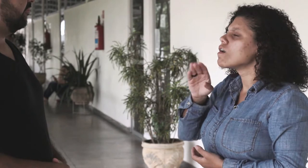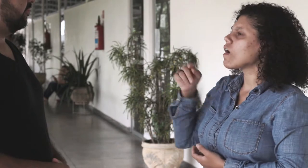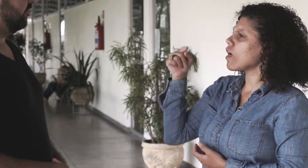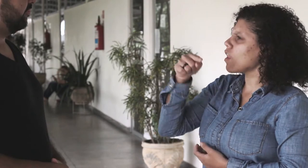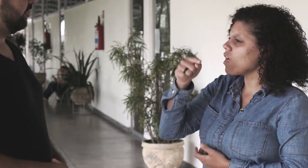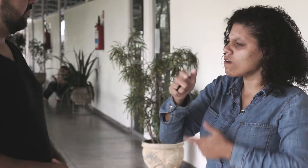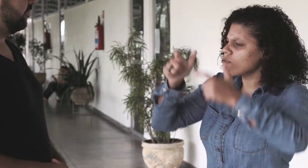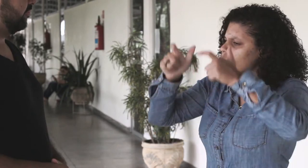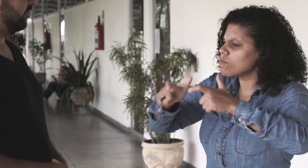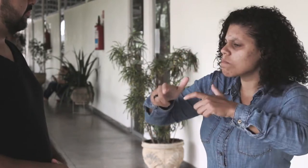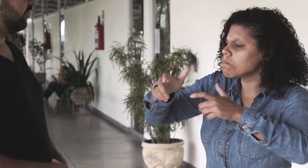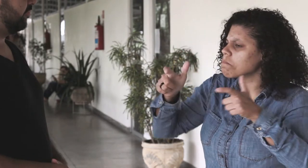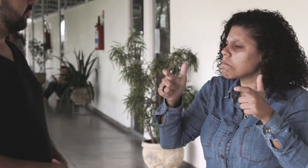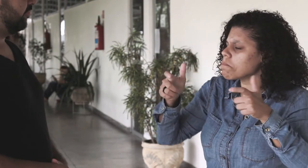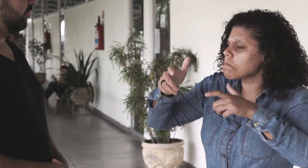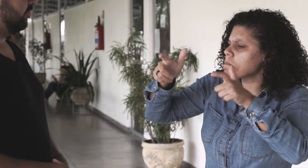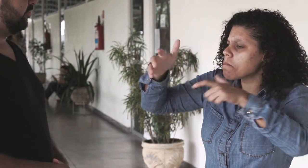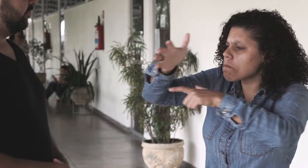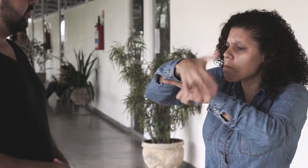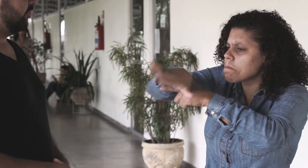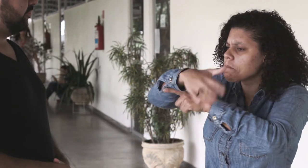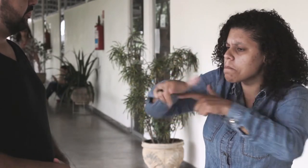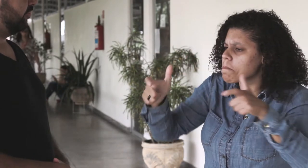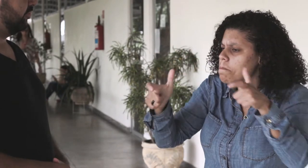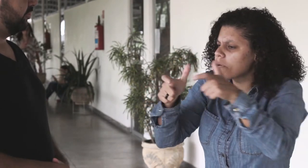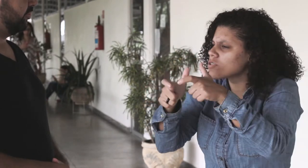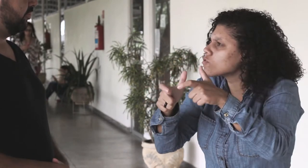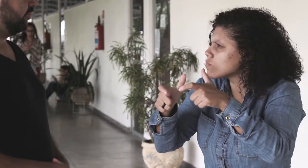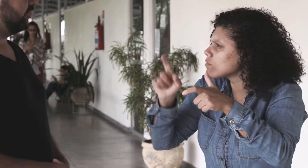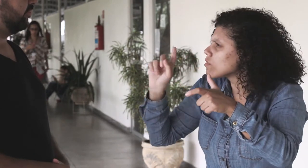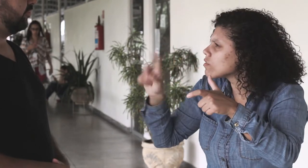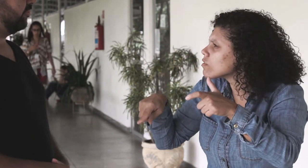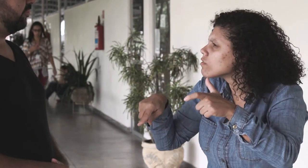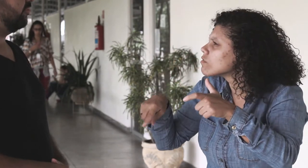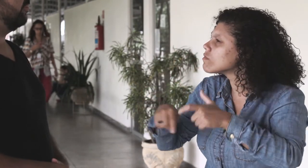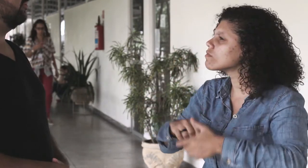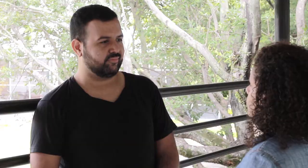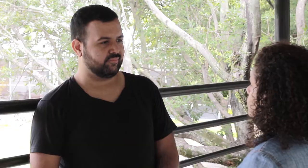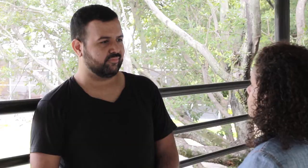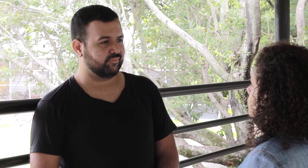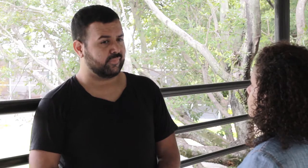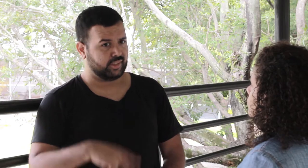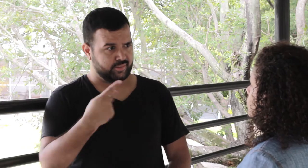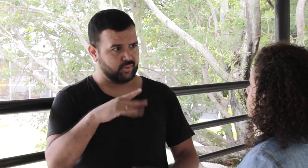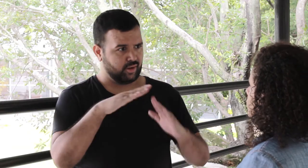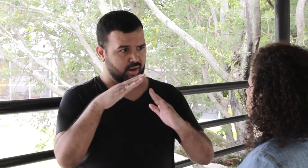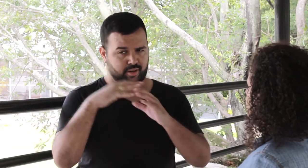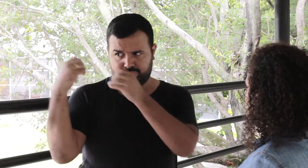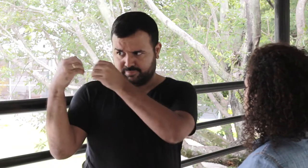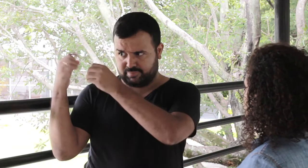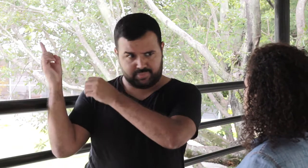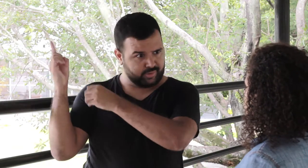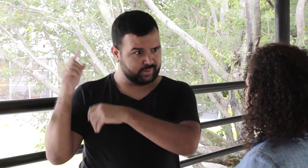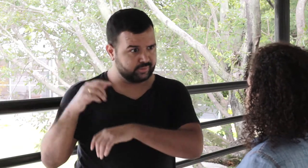Ah, legal! Fica lá atrás, perto de uma pequena praça? Isso! Você mora perto?